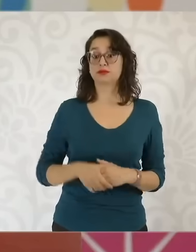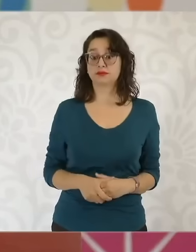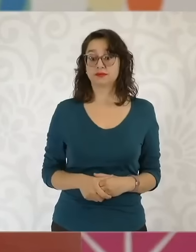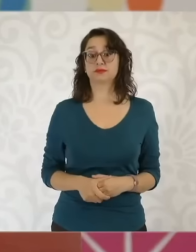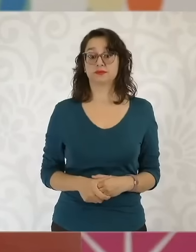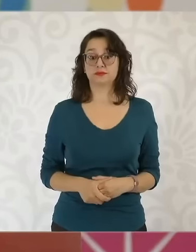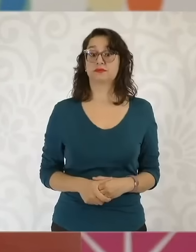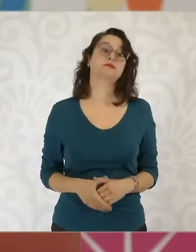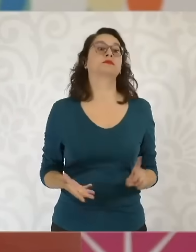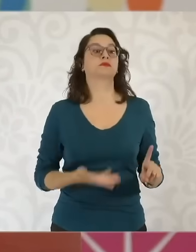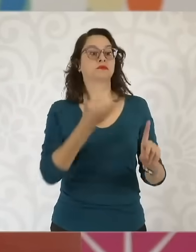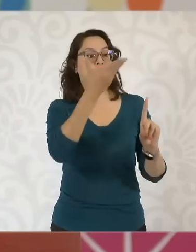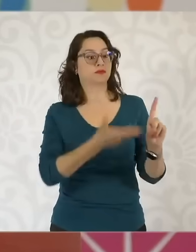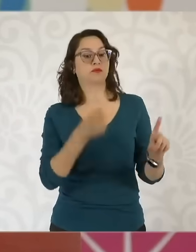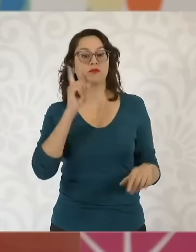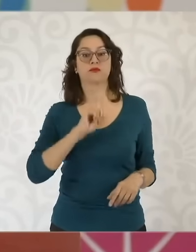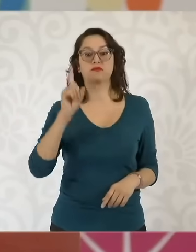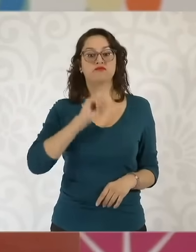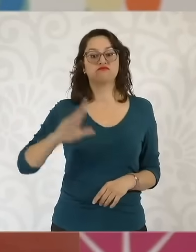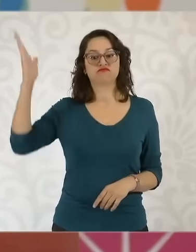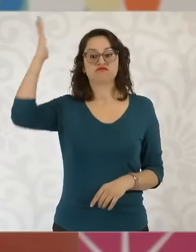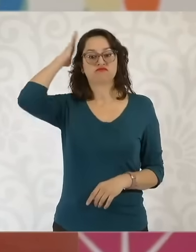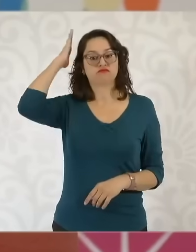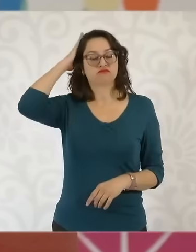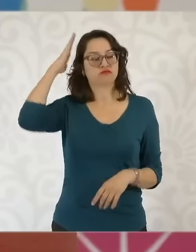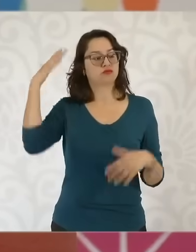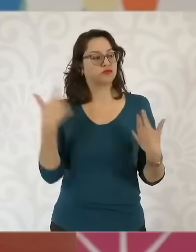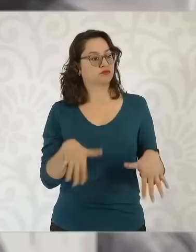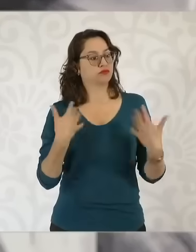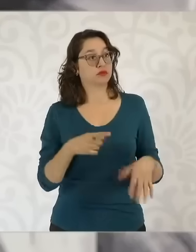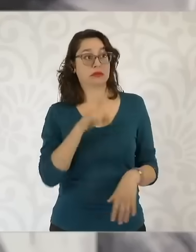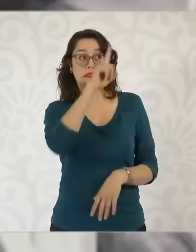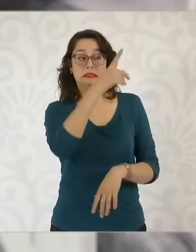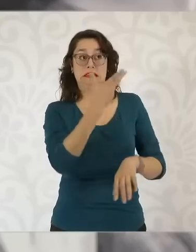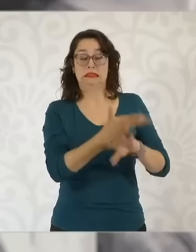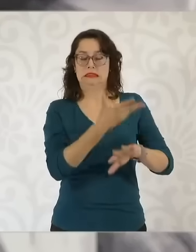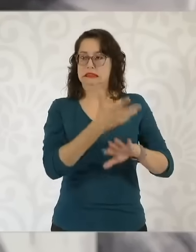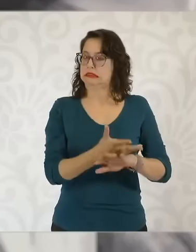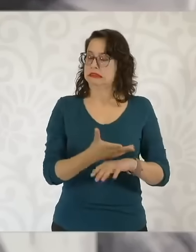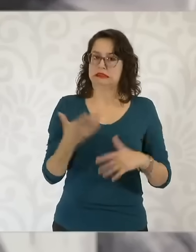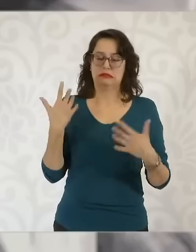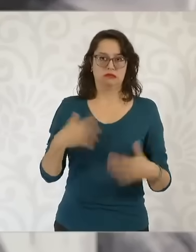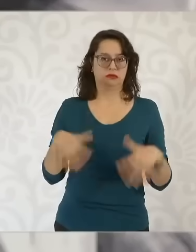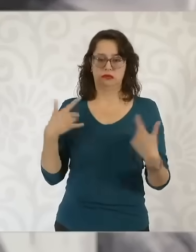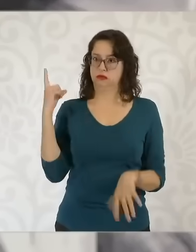ha sido muy explícito en sus planteamientos y en sus puntos de vista. Realmente fue una